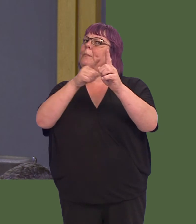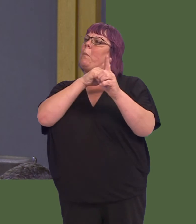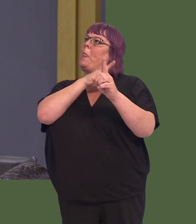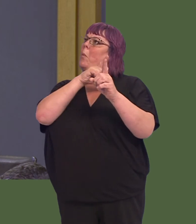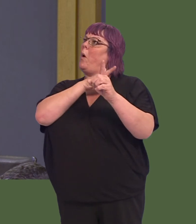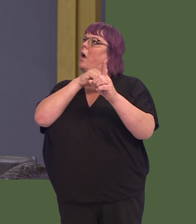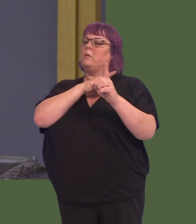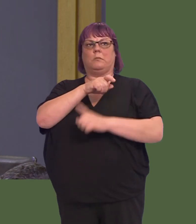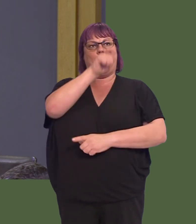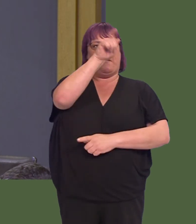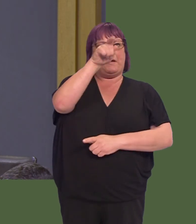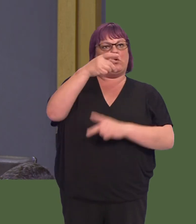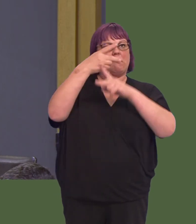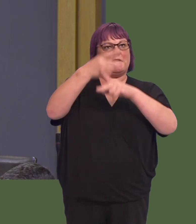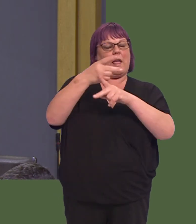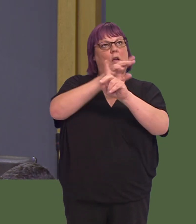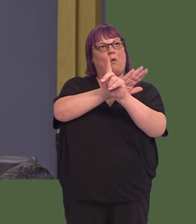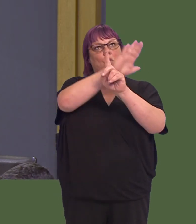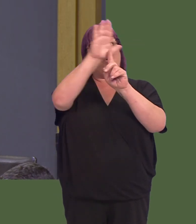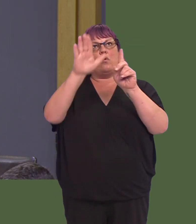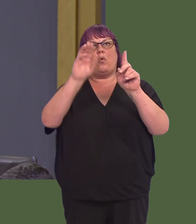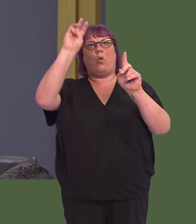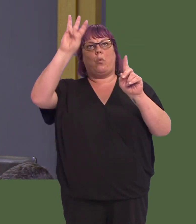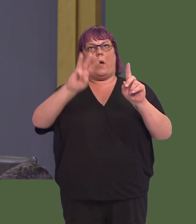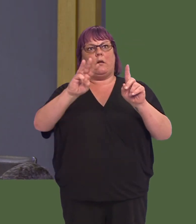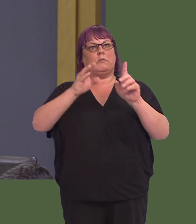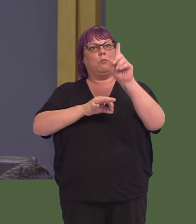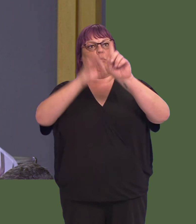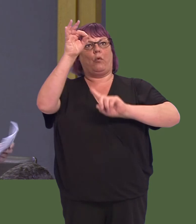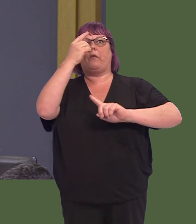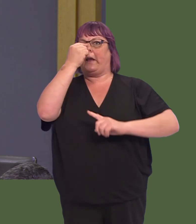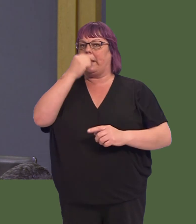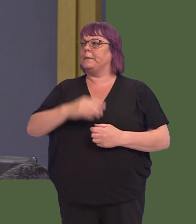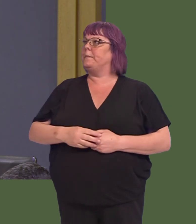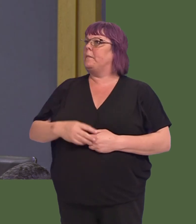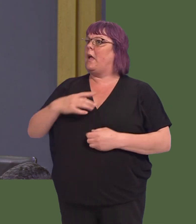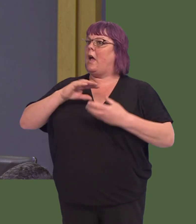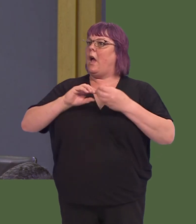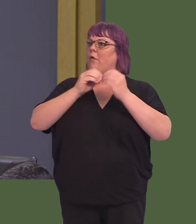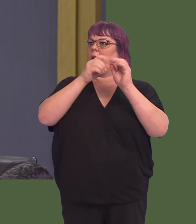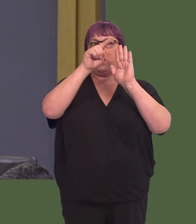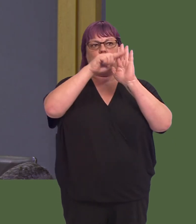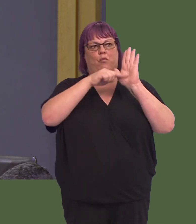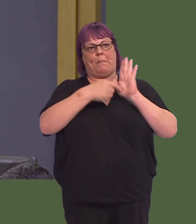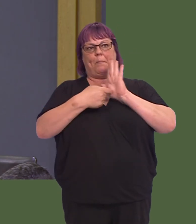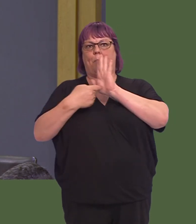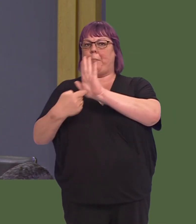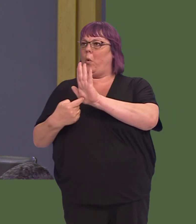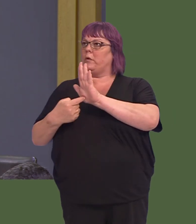gofal cleifion ar drws y gogledd. Mi wnes i gomisiynu'r adroddiad yma, 'Delio ‚'r Argyfwng', oedd yn amlinellu'r achos